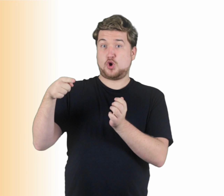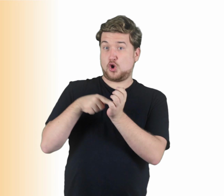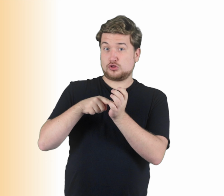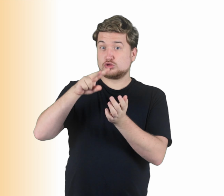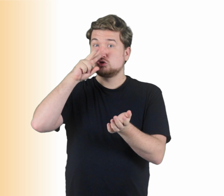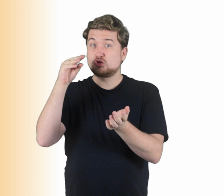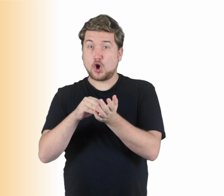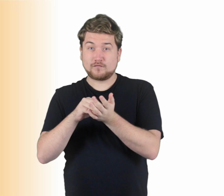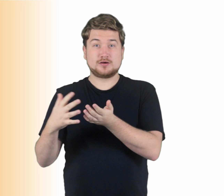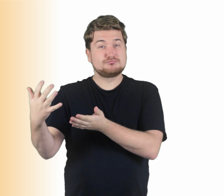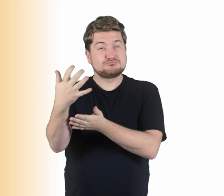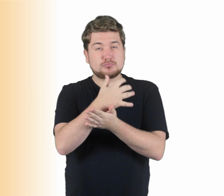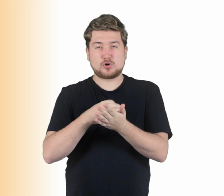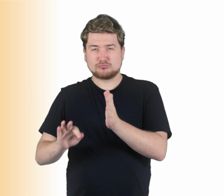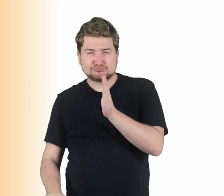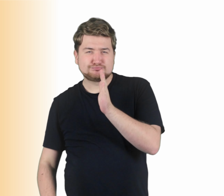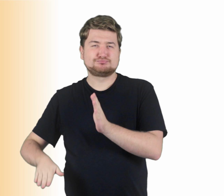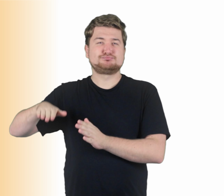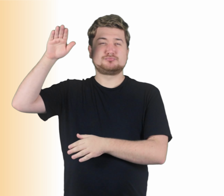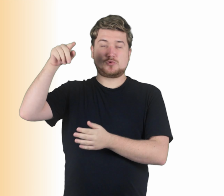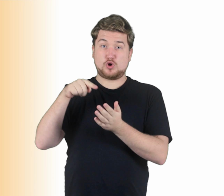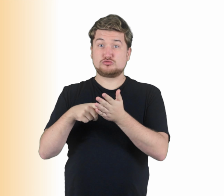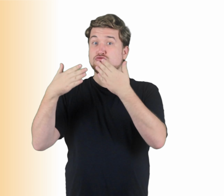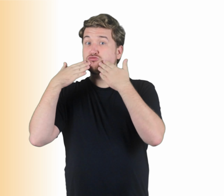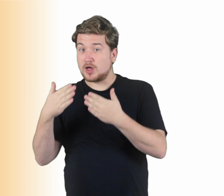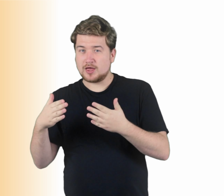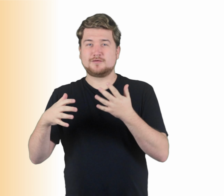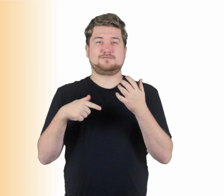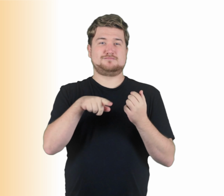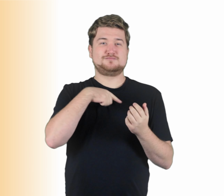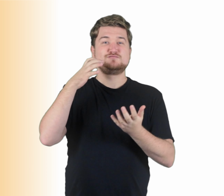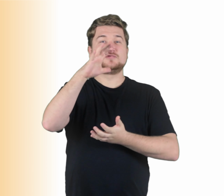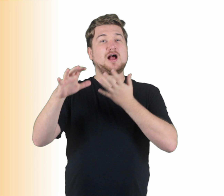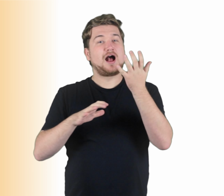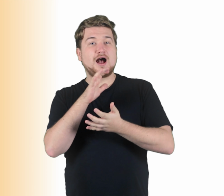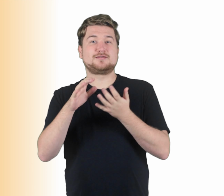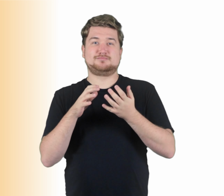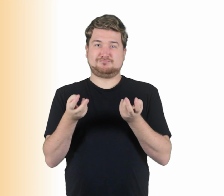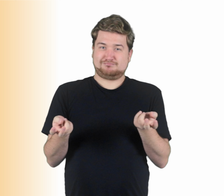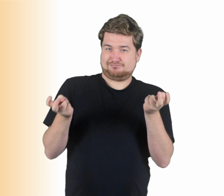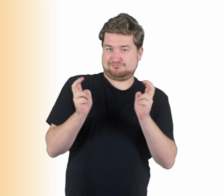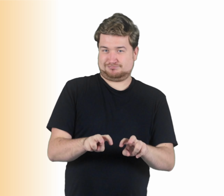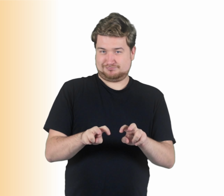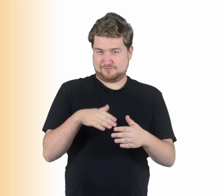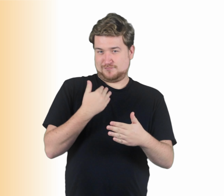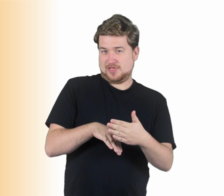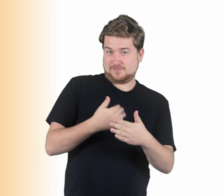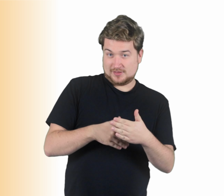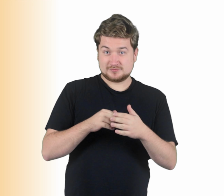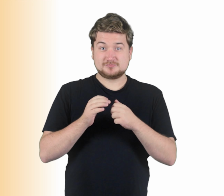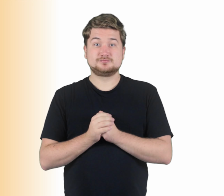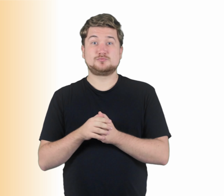To są doświadczenia gromadzone od dzieciństwa, które budują nasz świat wewnętrzny.